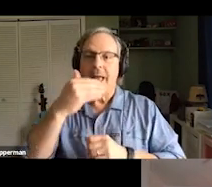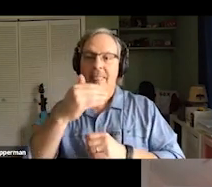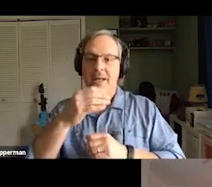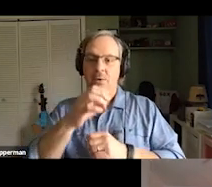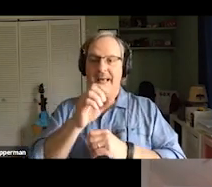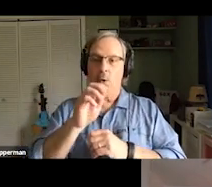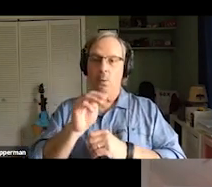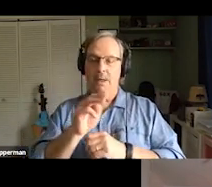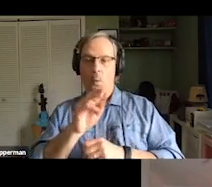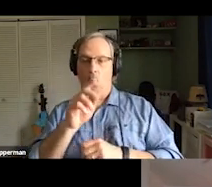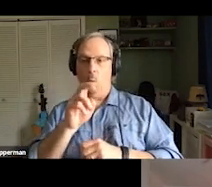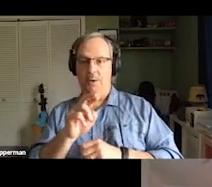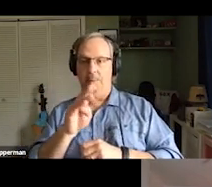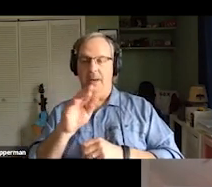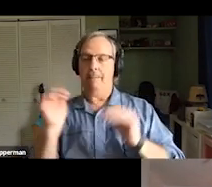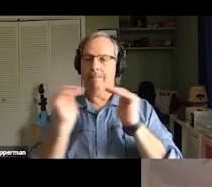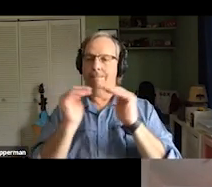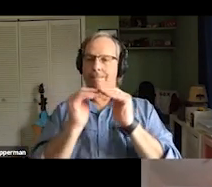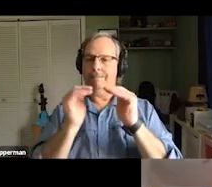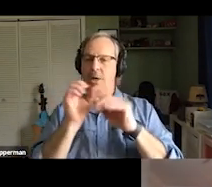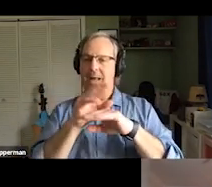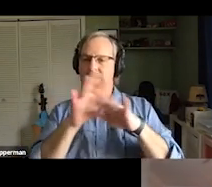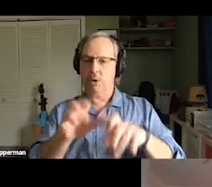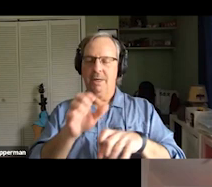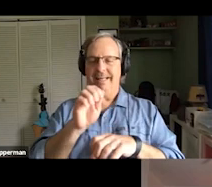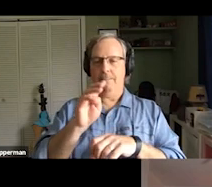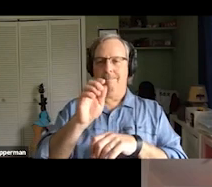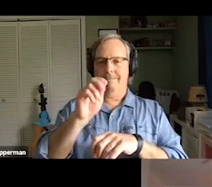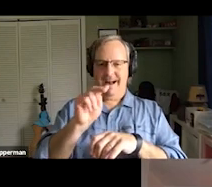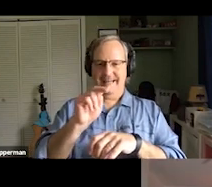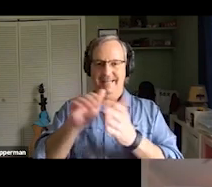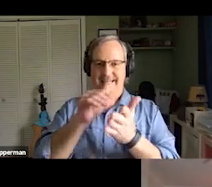Walter Bailey, consejero de pares del Centro Imani aquí en Portland, Oregon.